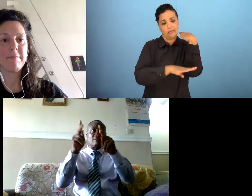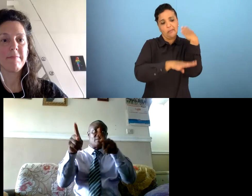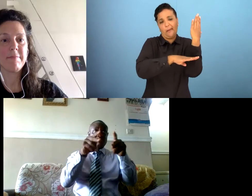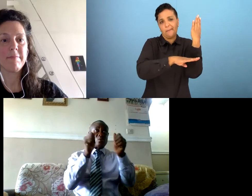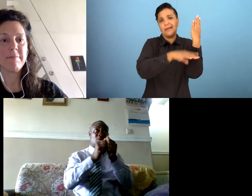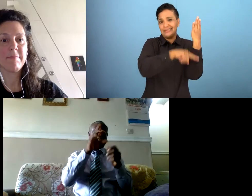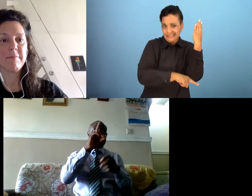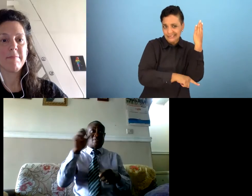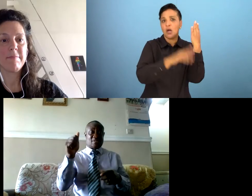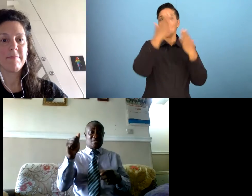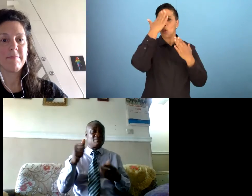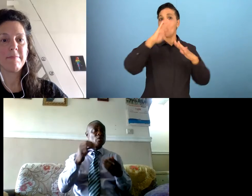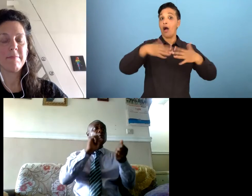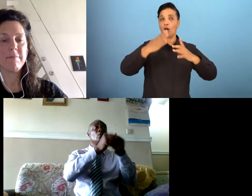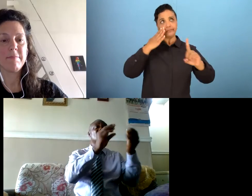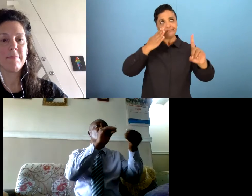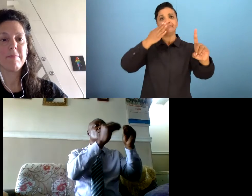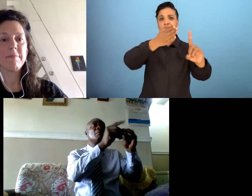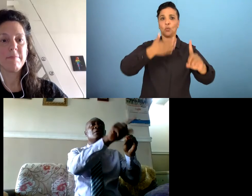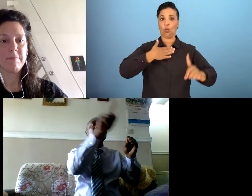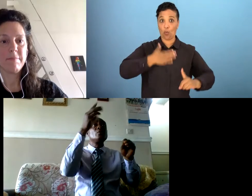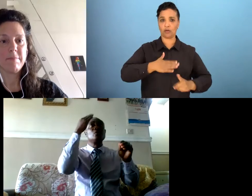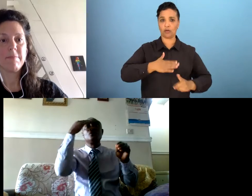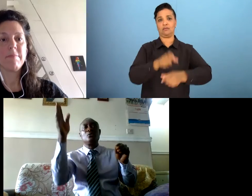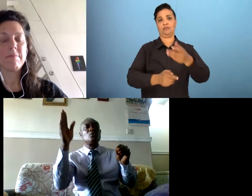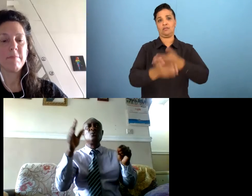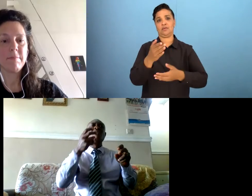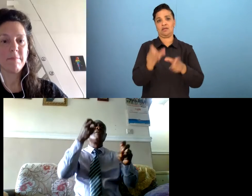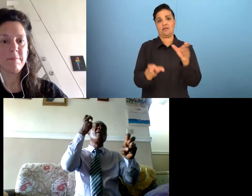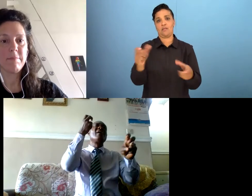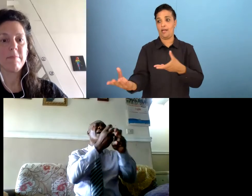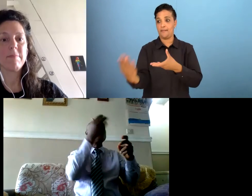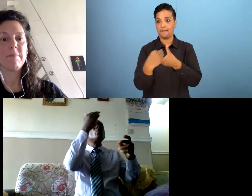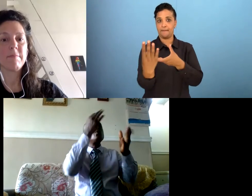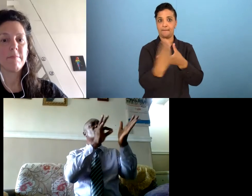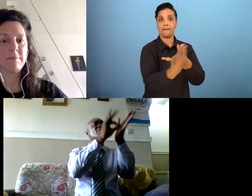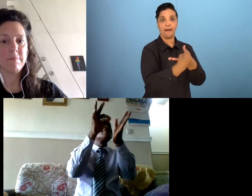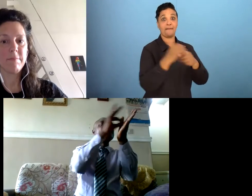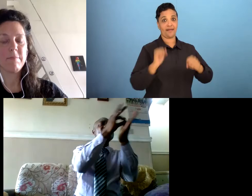El fortalecimiento de los sistemas de educación inclusiva en los países de ingresos medios y bajos podría ayudar a promover los ideales